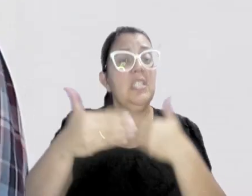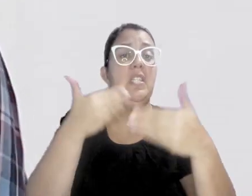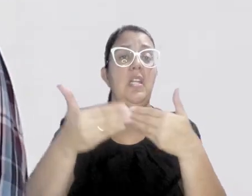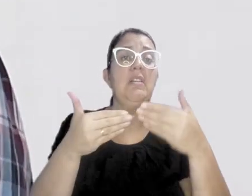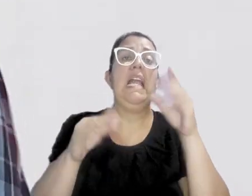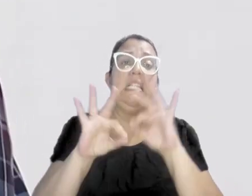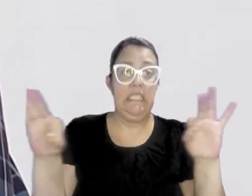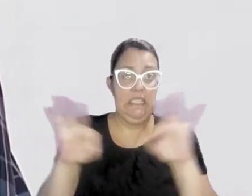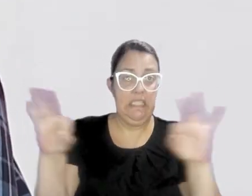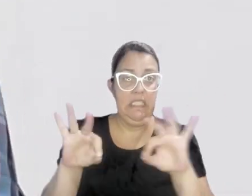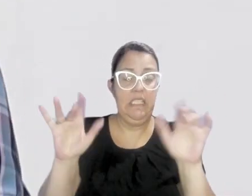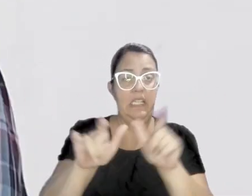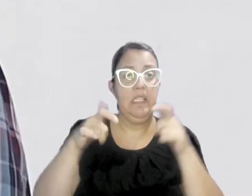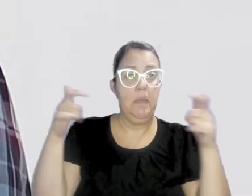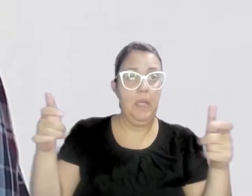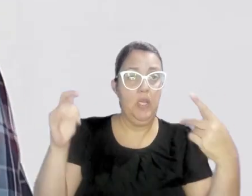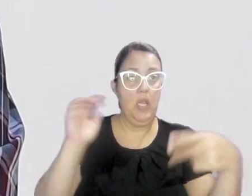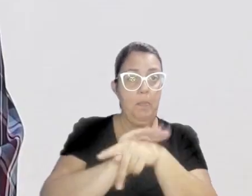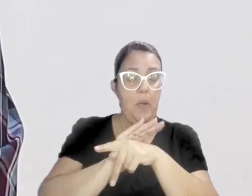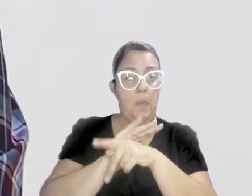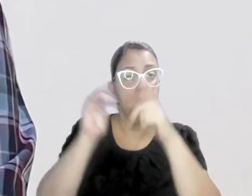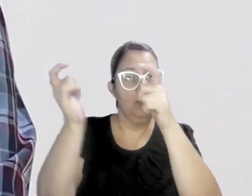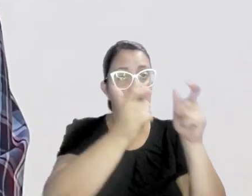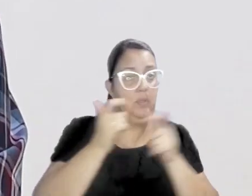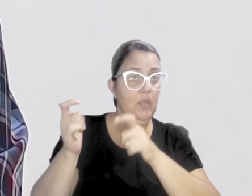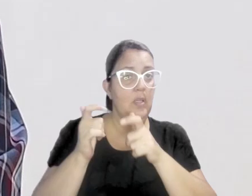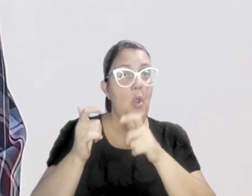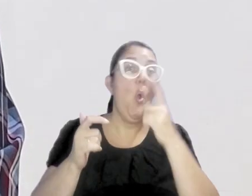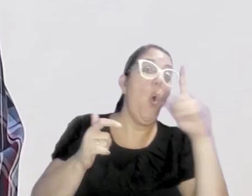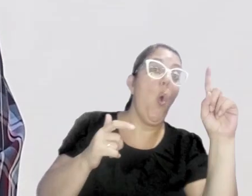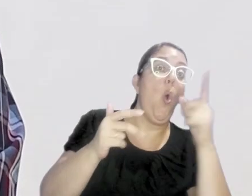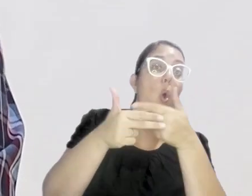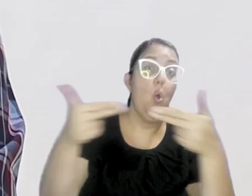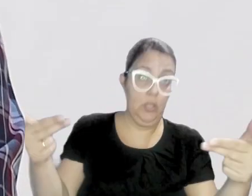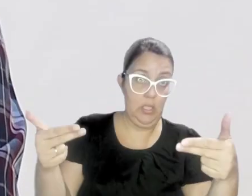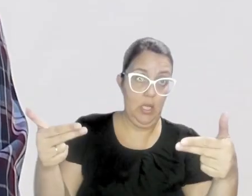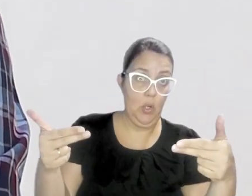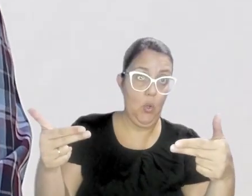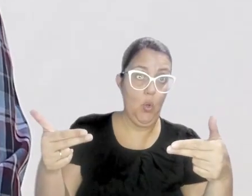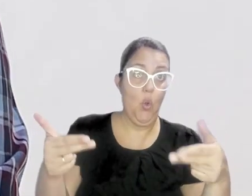bastante simplificado na maior parte dos casos. Uma outra razão pela qual eu acredito que essa visão